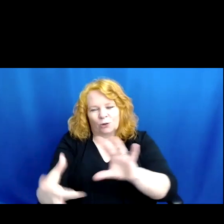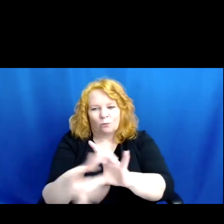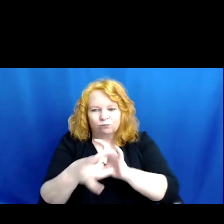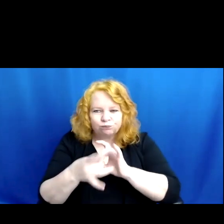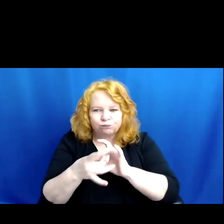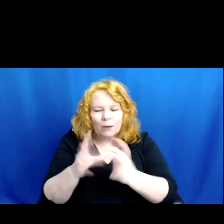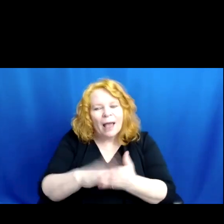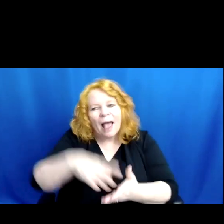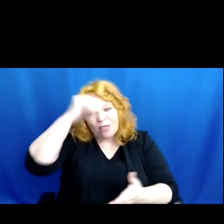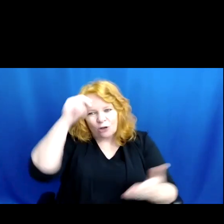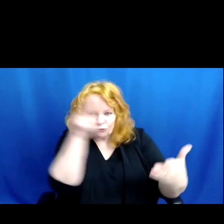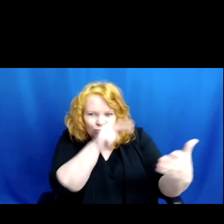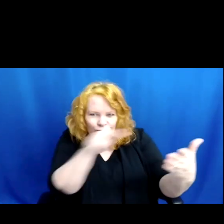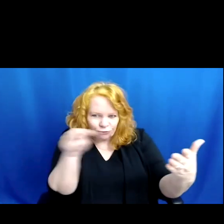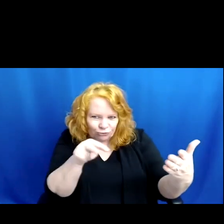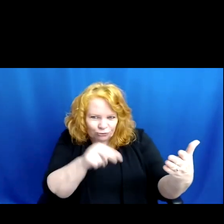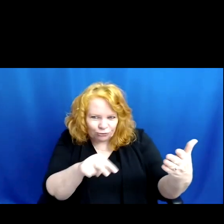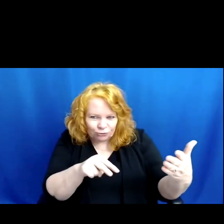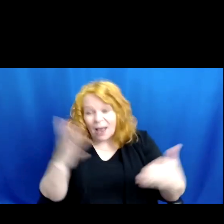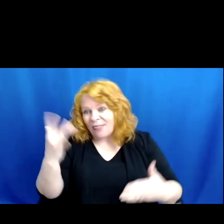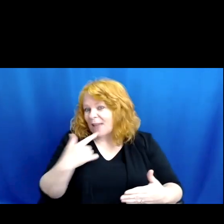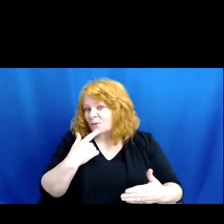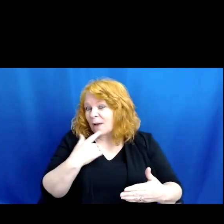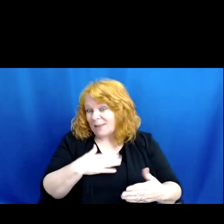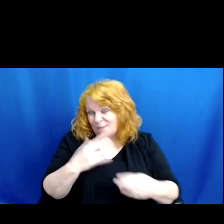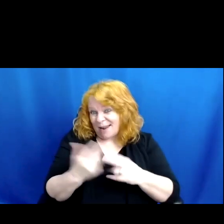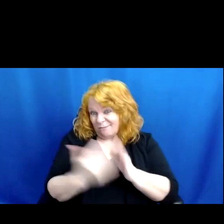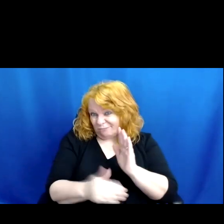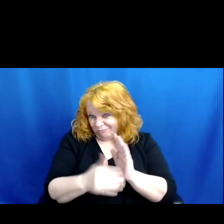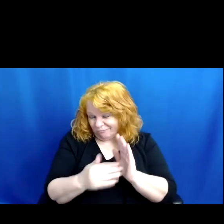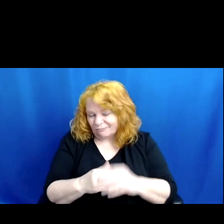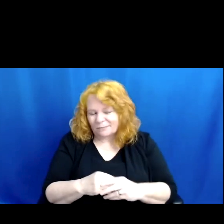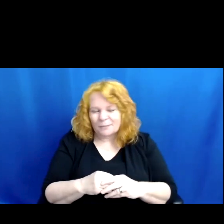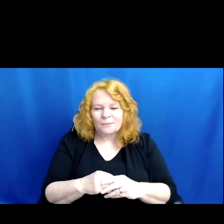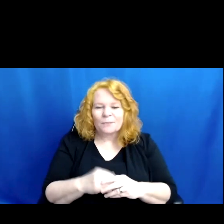That is why I say my name more than once, and we are actually going to do a little name